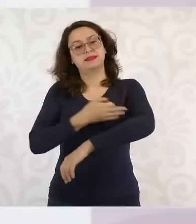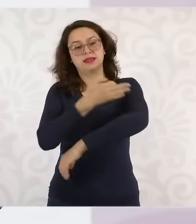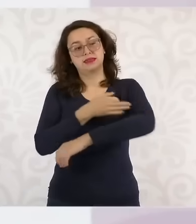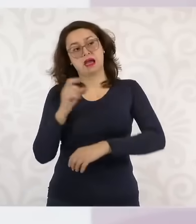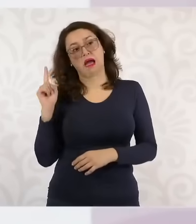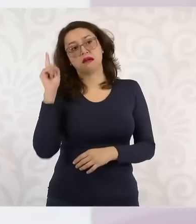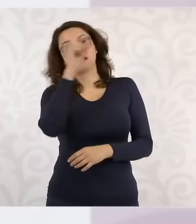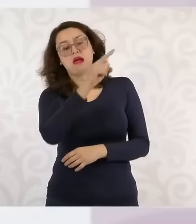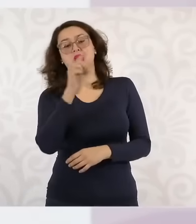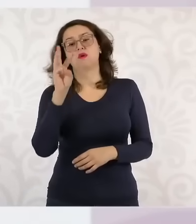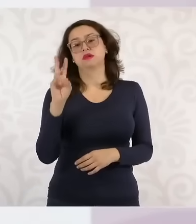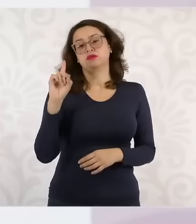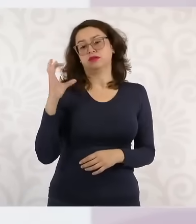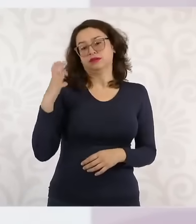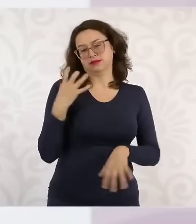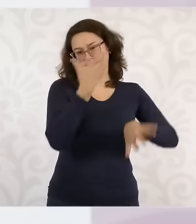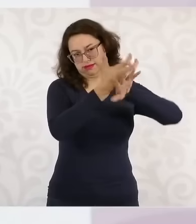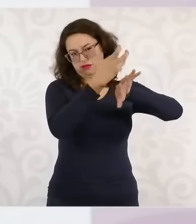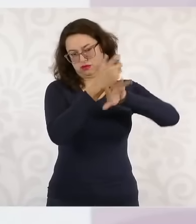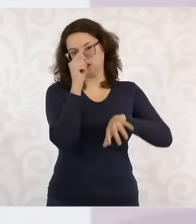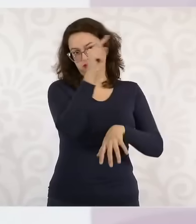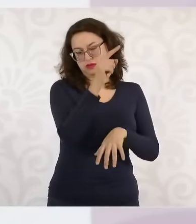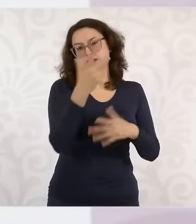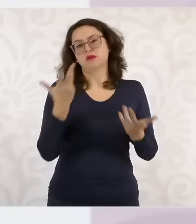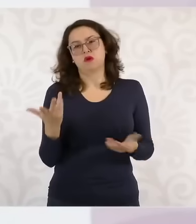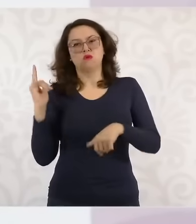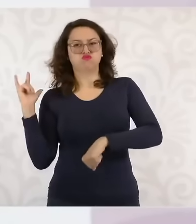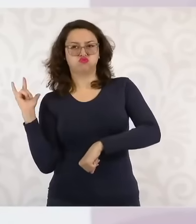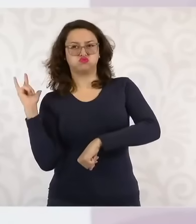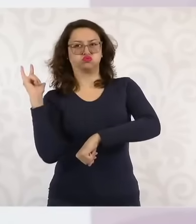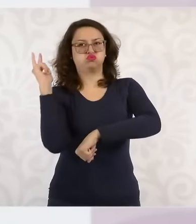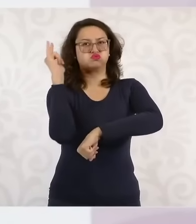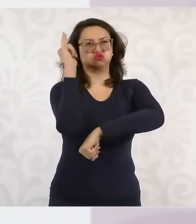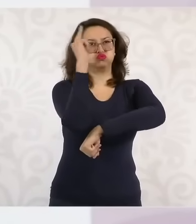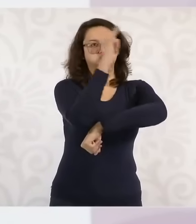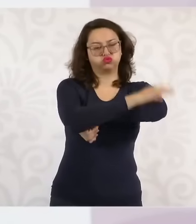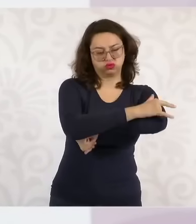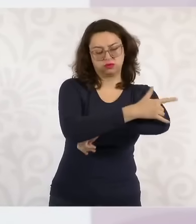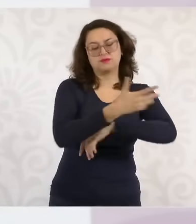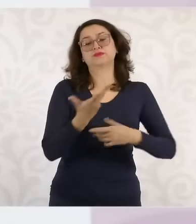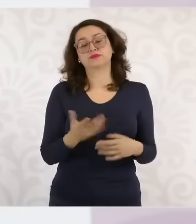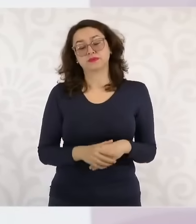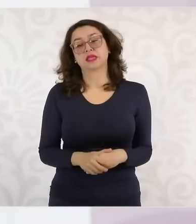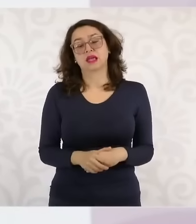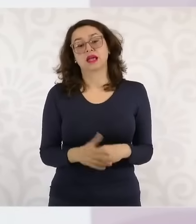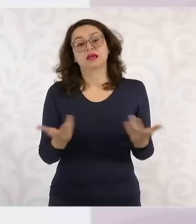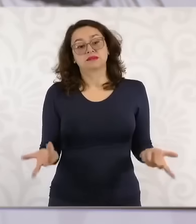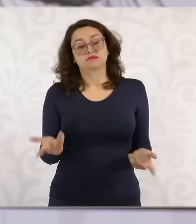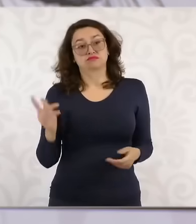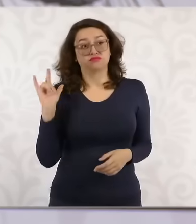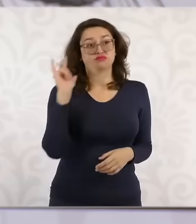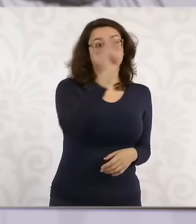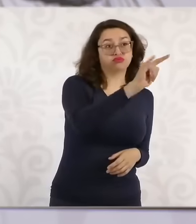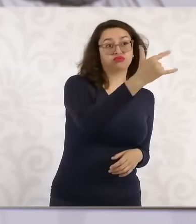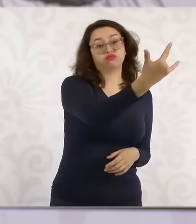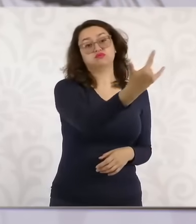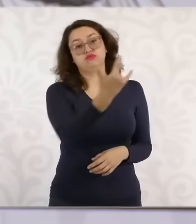de la Defensa Nacional por eh los tiempos de ida y vuelta. Y previamente también se informó